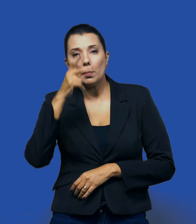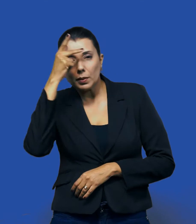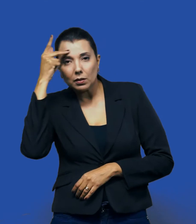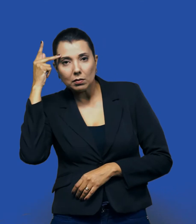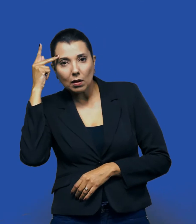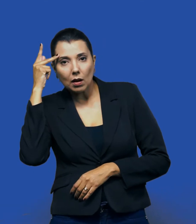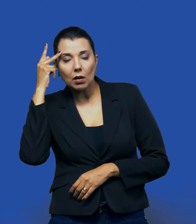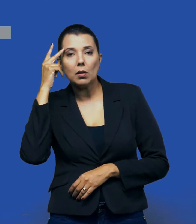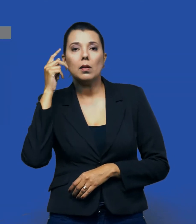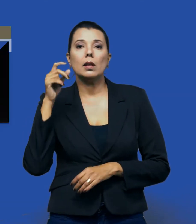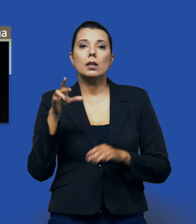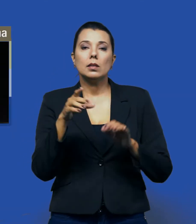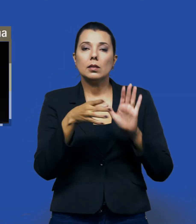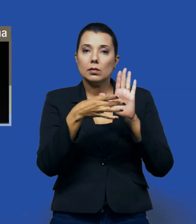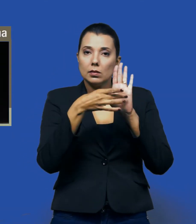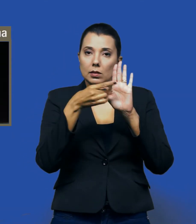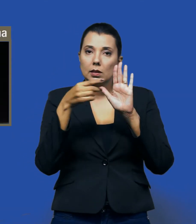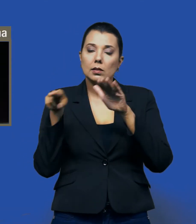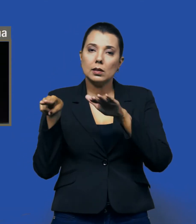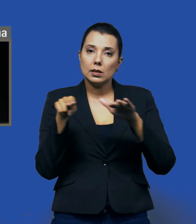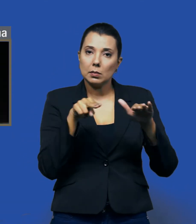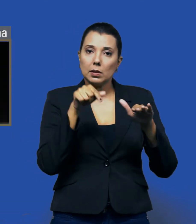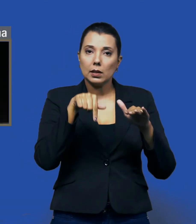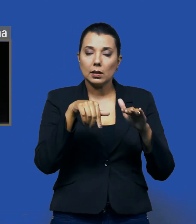Olá, pessoal. Estes são os destaques da semana!